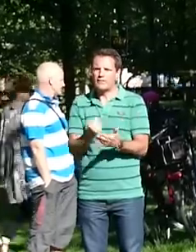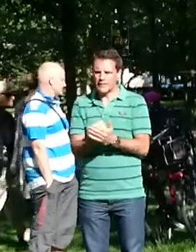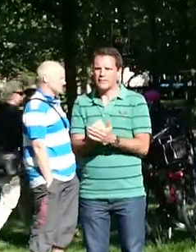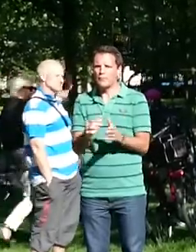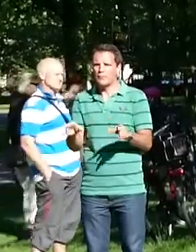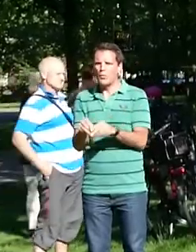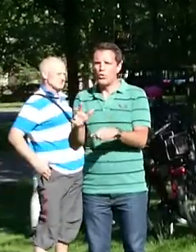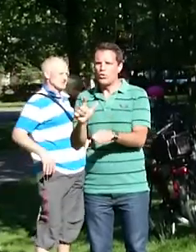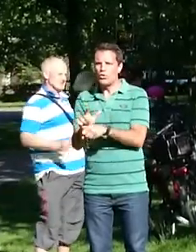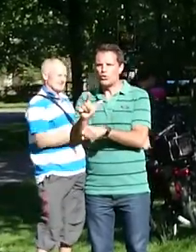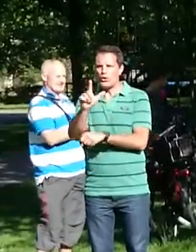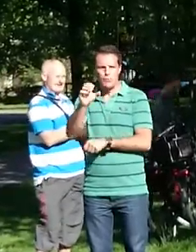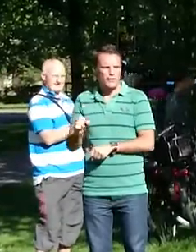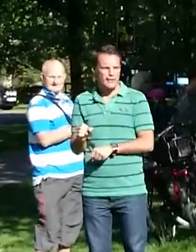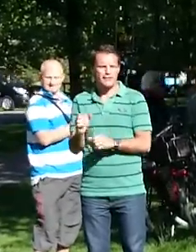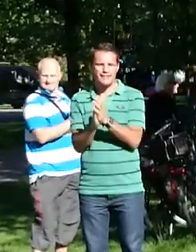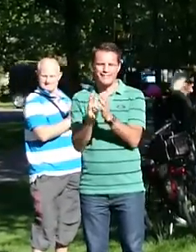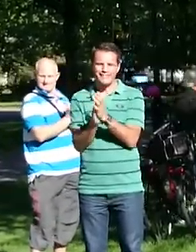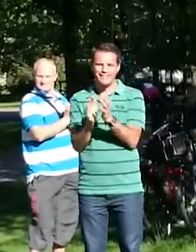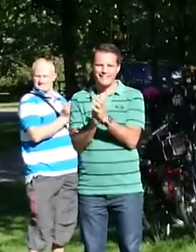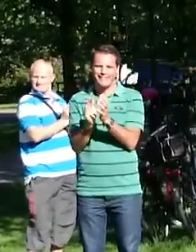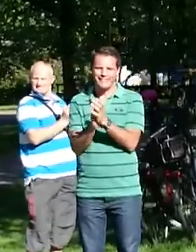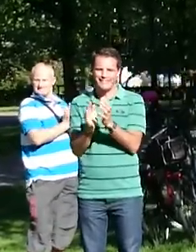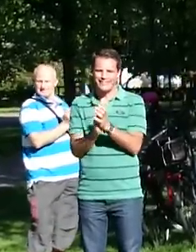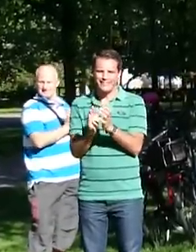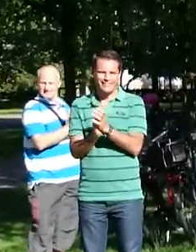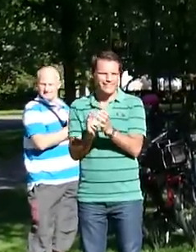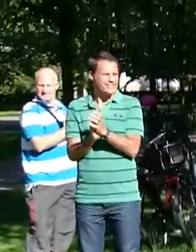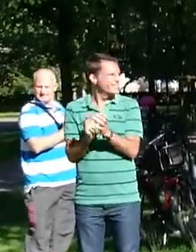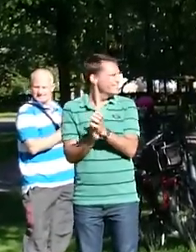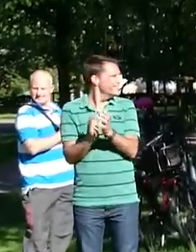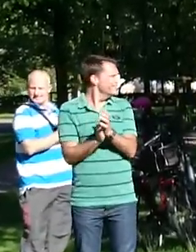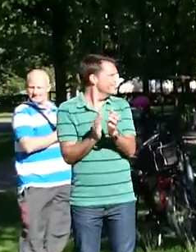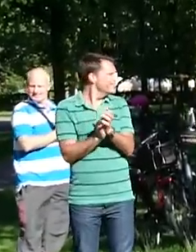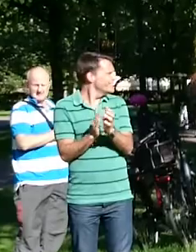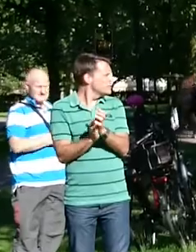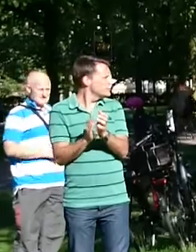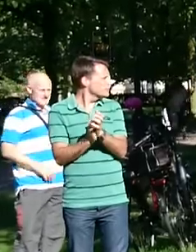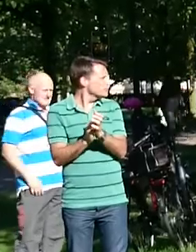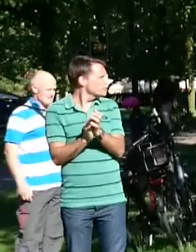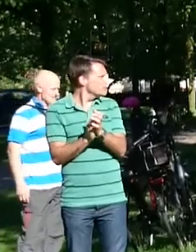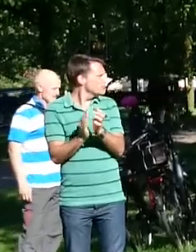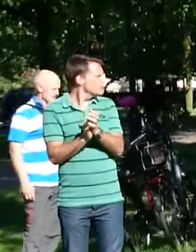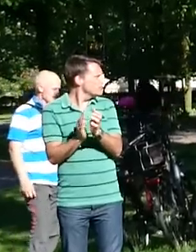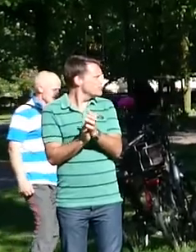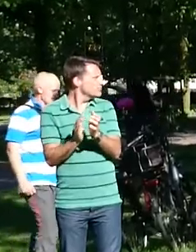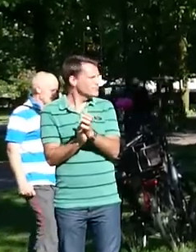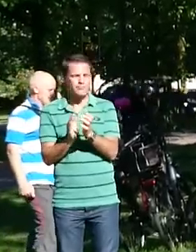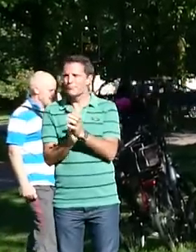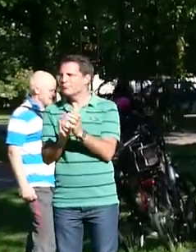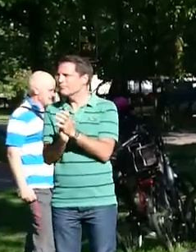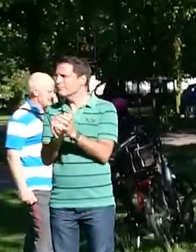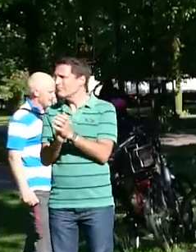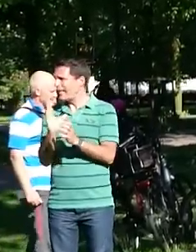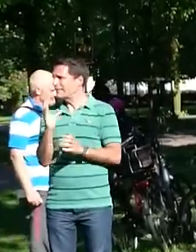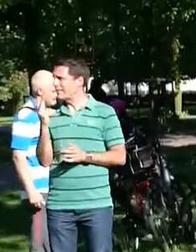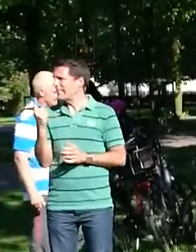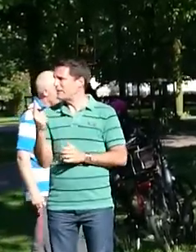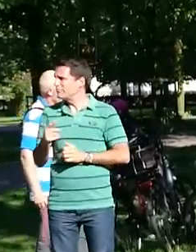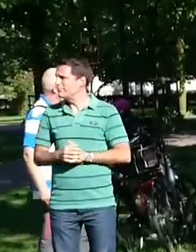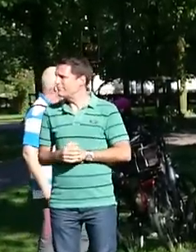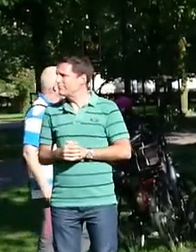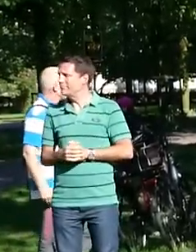[Jubel och applåder]